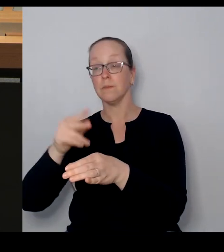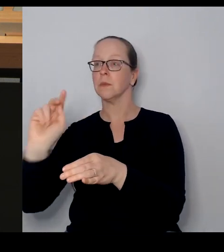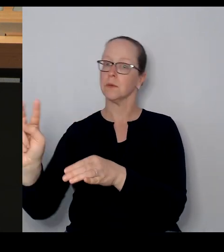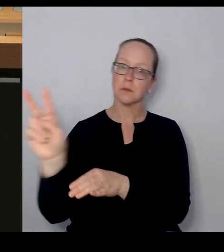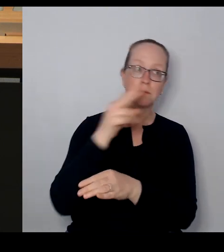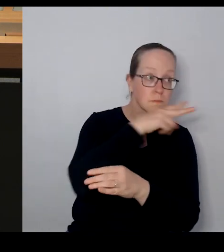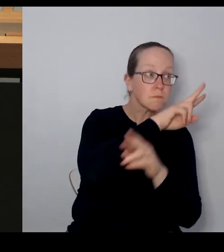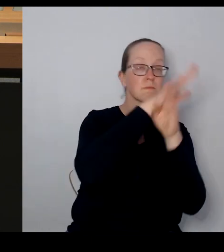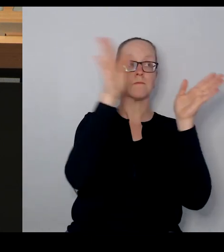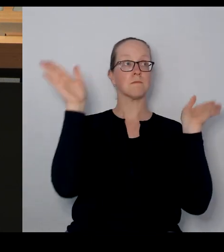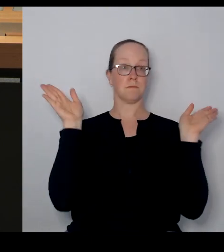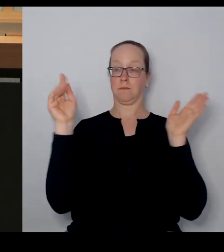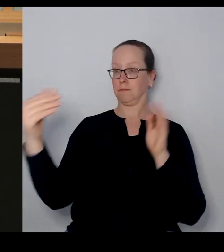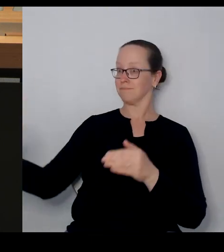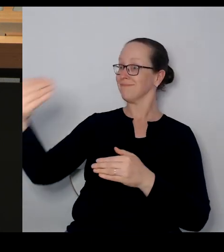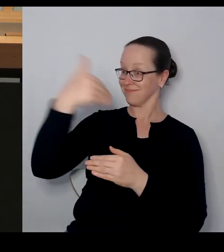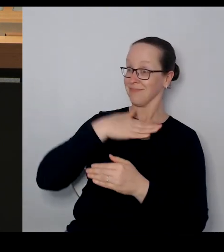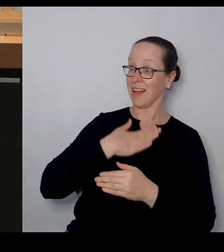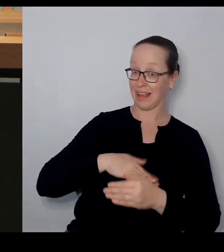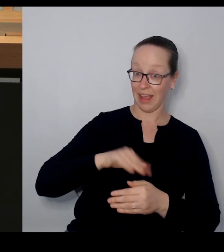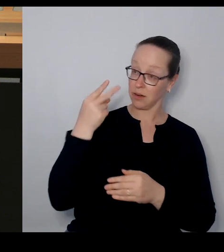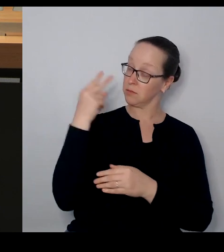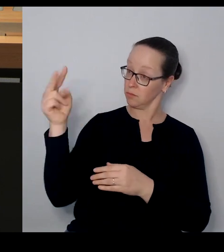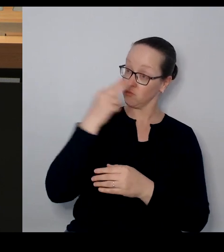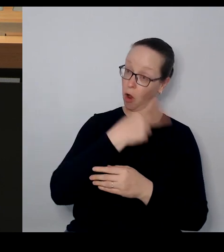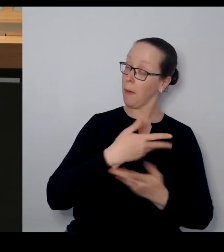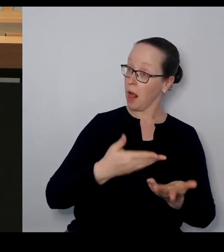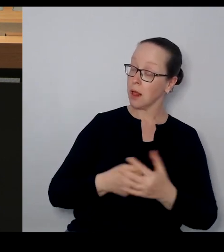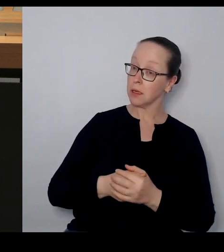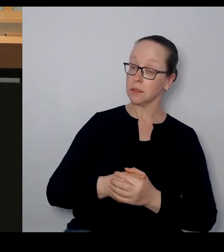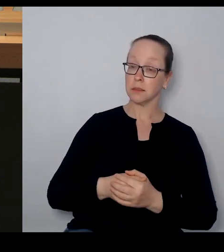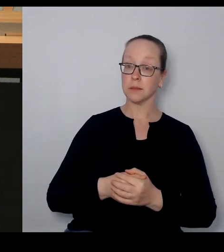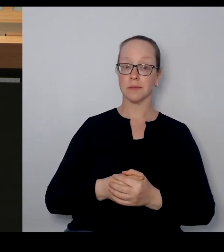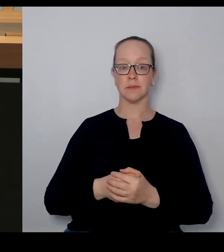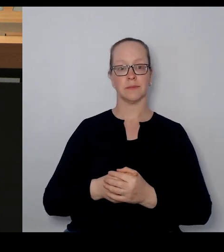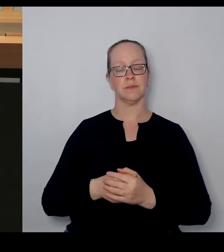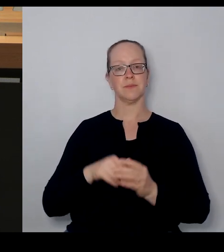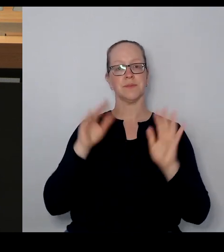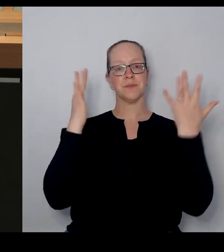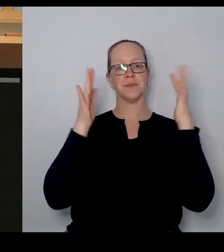Zweite Zwischenfrage der Abgeordneten Gebel Sehr gerne.